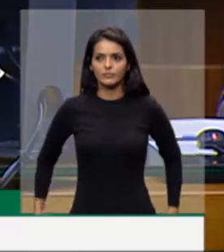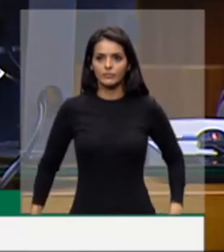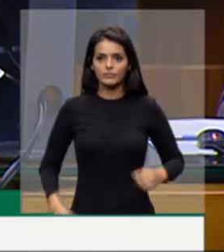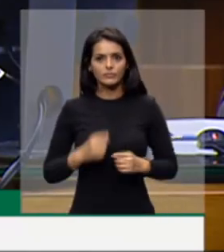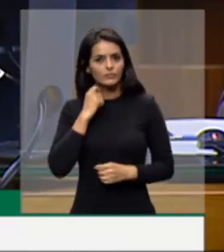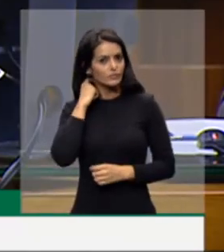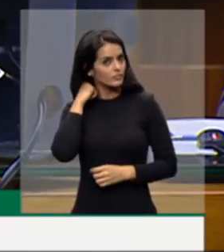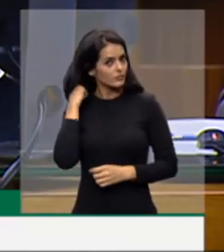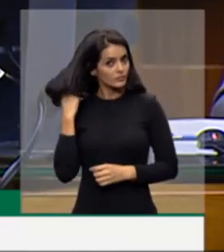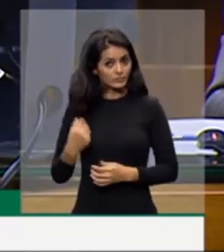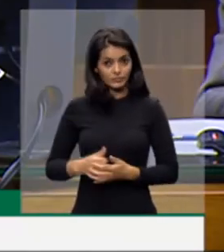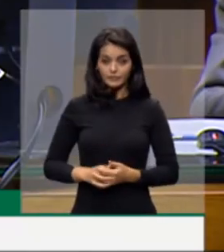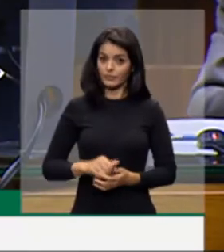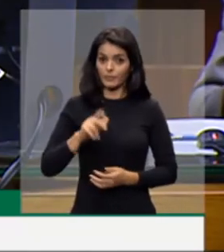PSB VOTA SIM EM DEFESA DO MEIO